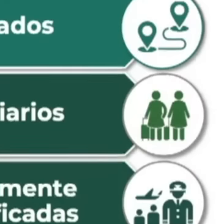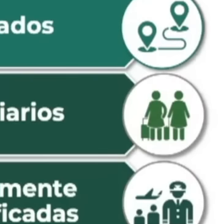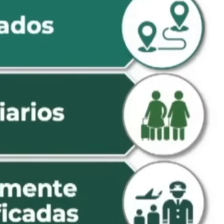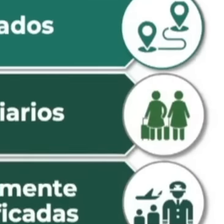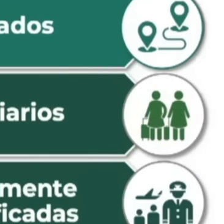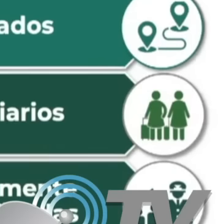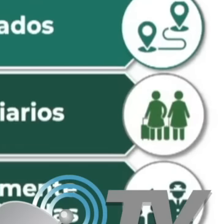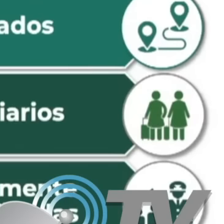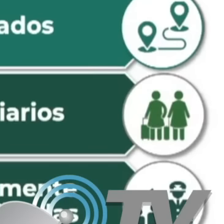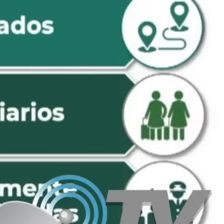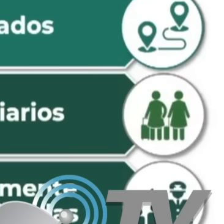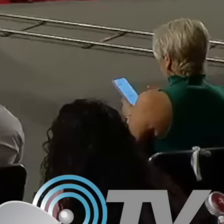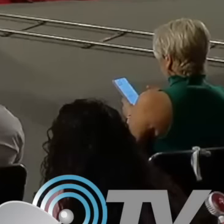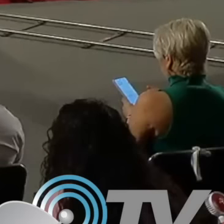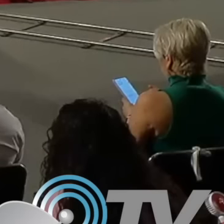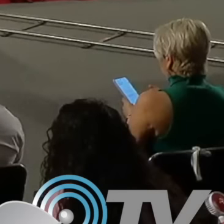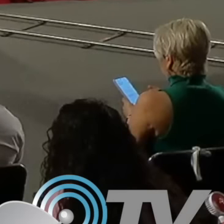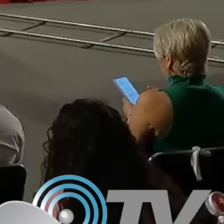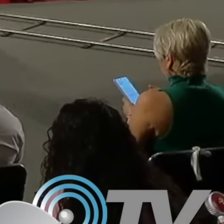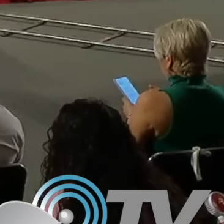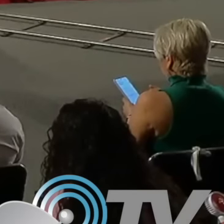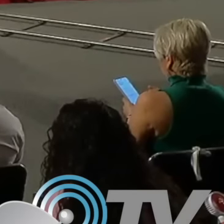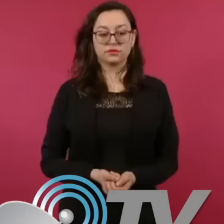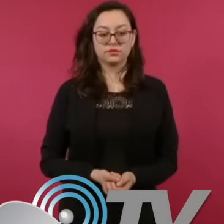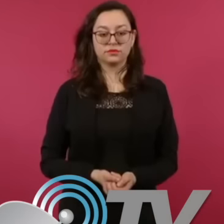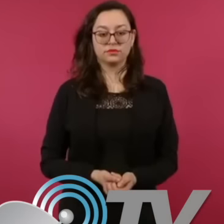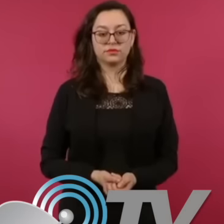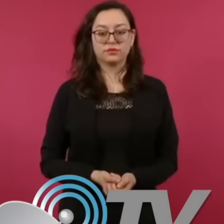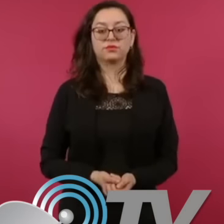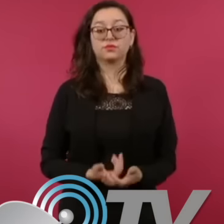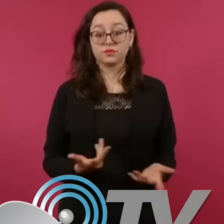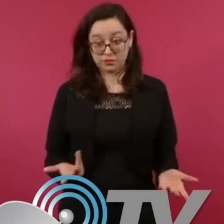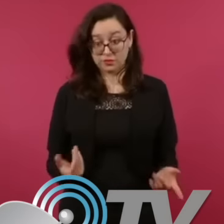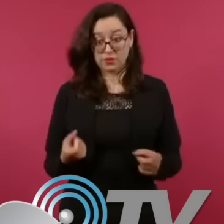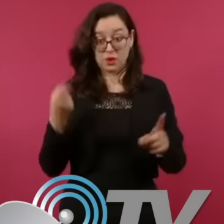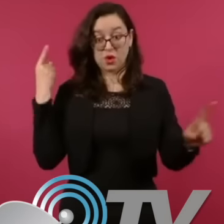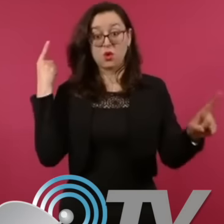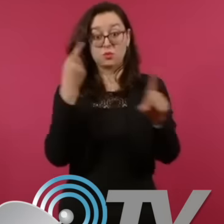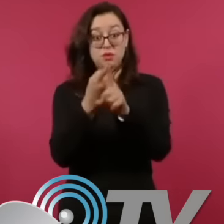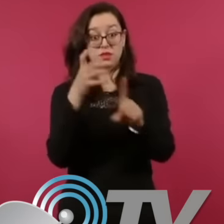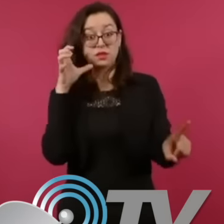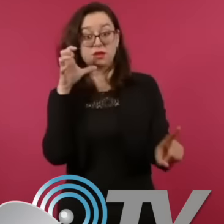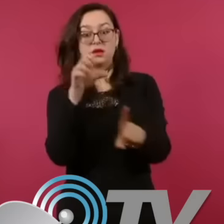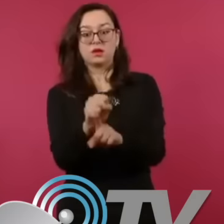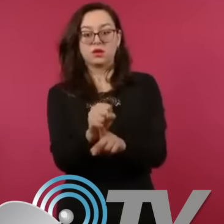mexicana no no estaba nadie volando para lograr lo anterior la aerolínea dispone de tripulaciones